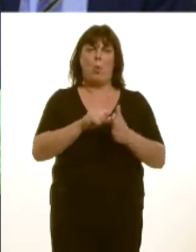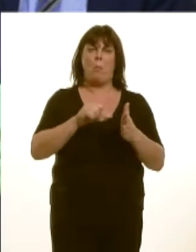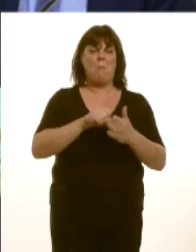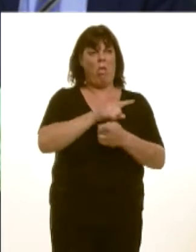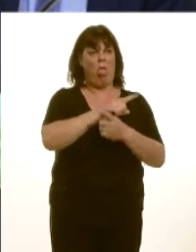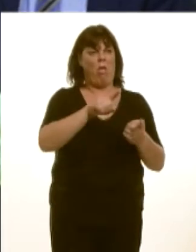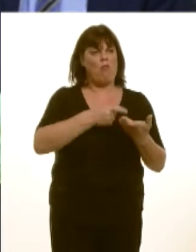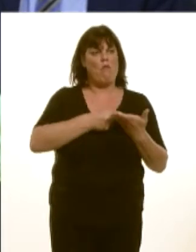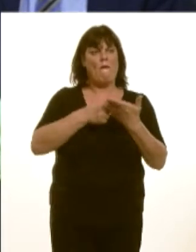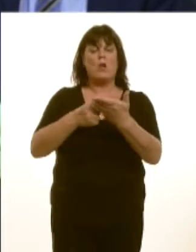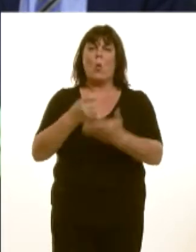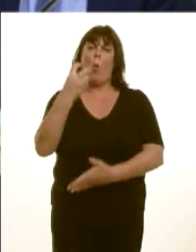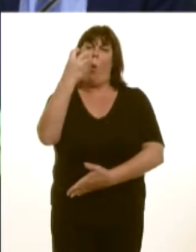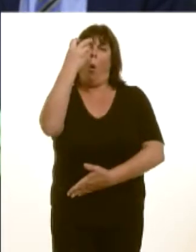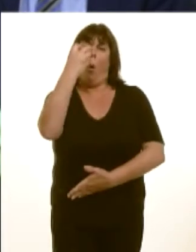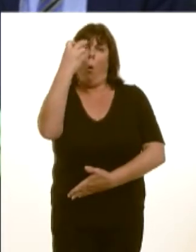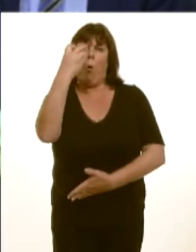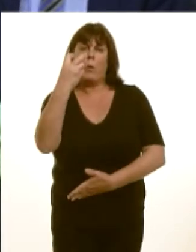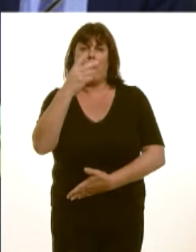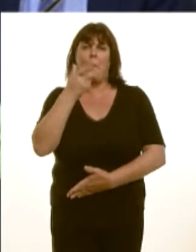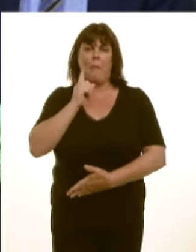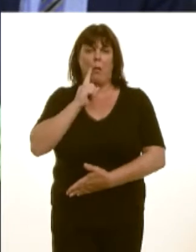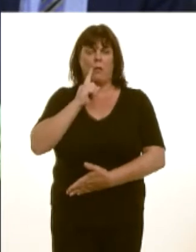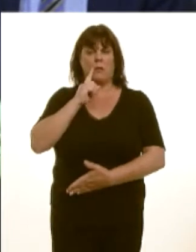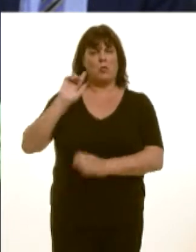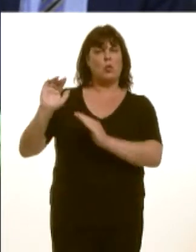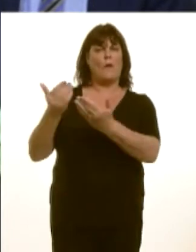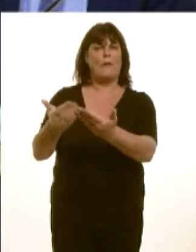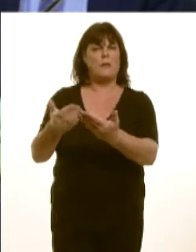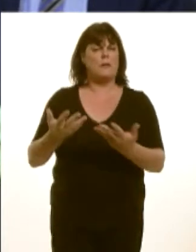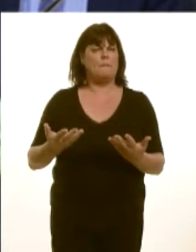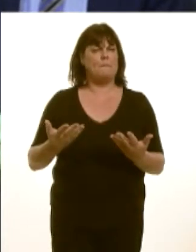Sut y gallwch chi fel Llywodraeth arwain y gwasanaeth sydd ar gael i’r bobl hyn—y